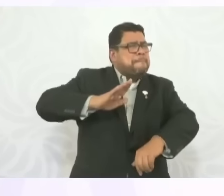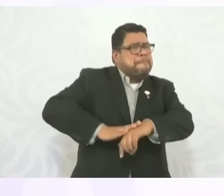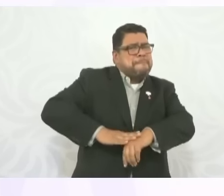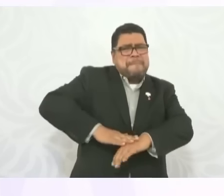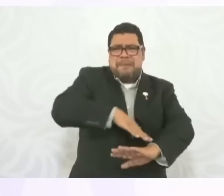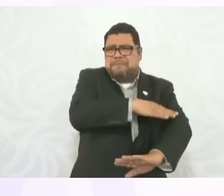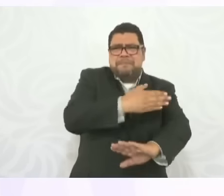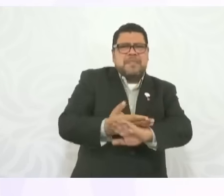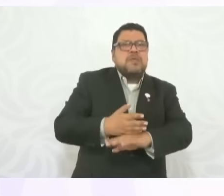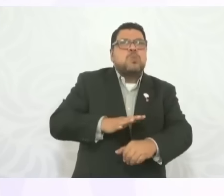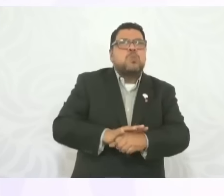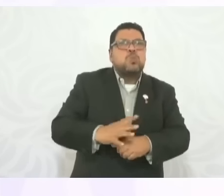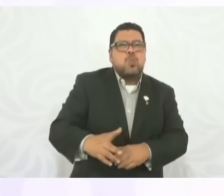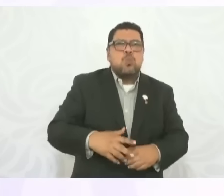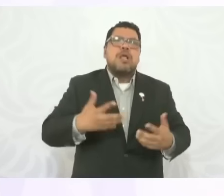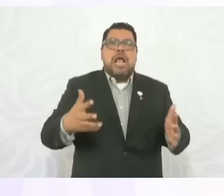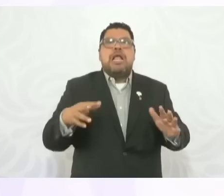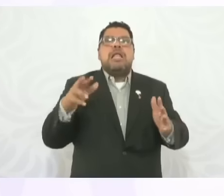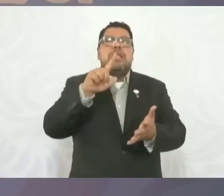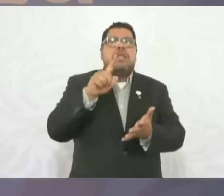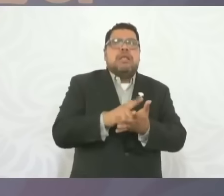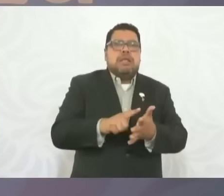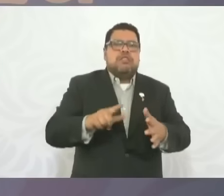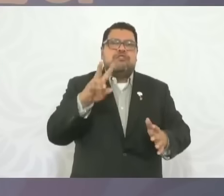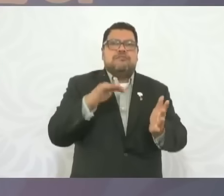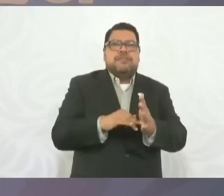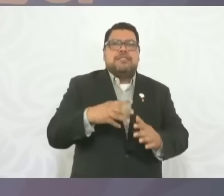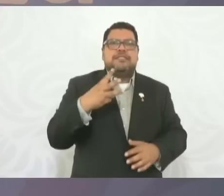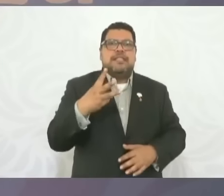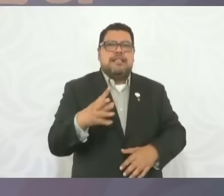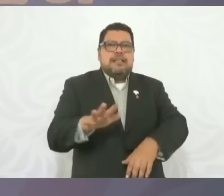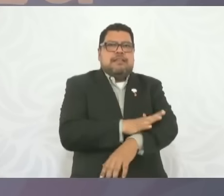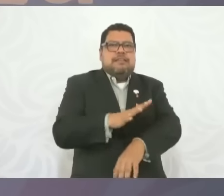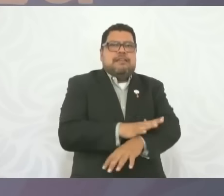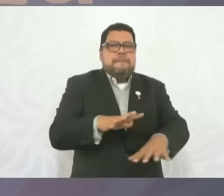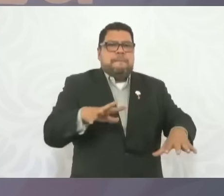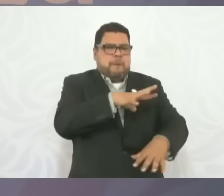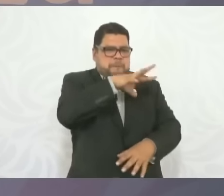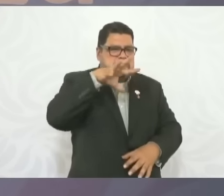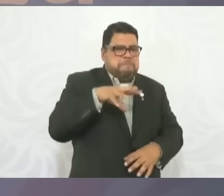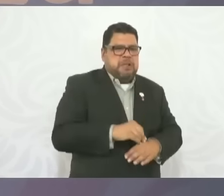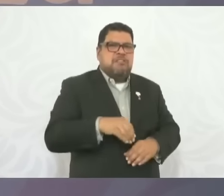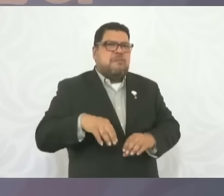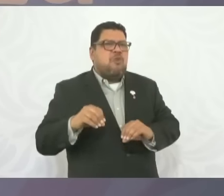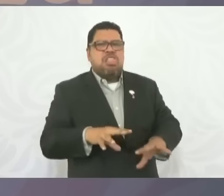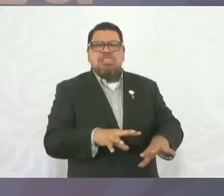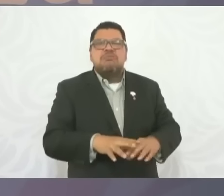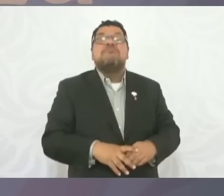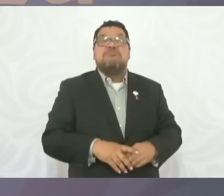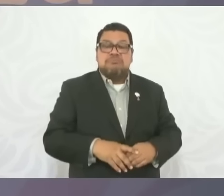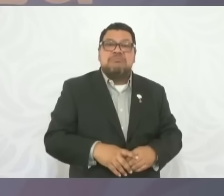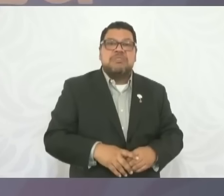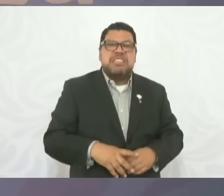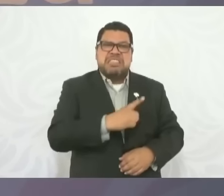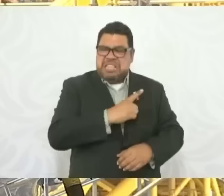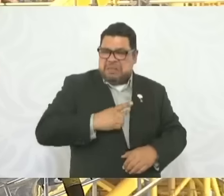fue la reforma energética del 2013. Entrega total, mayor abandono y mayor endeudamiento.